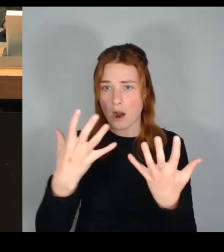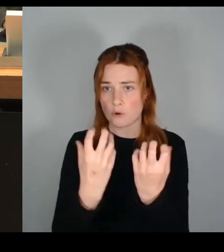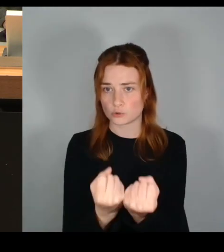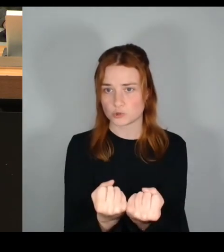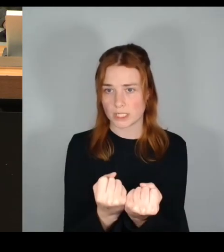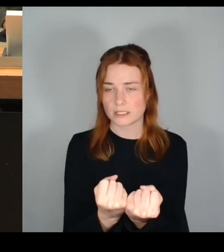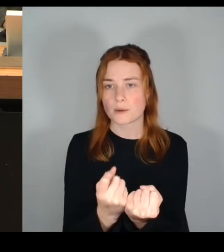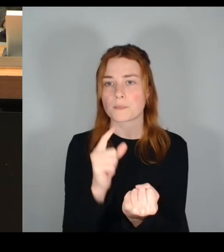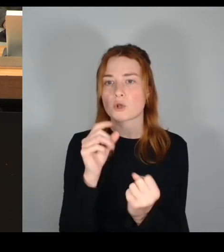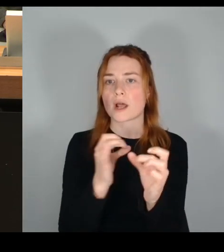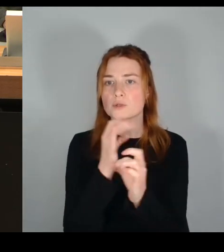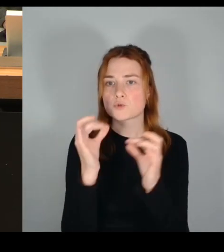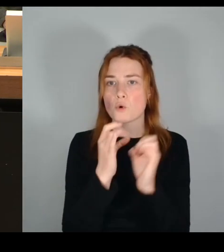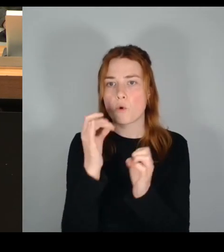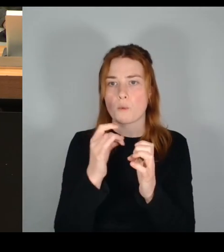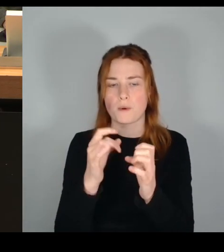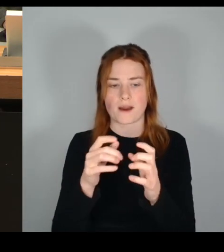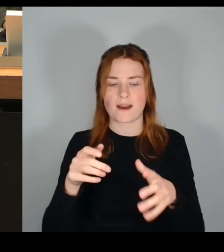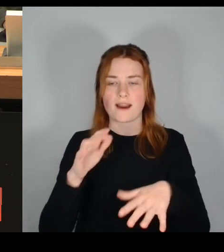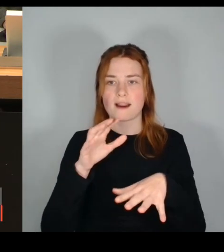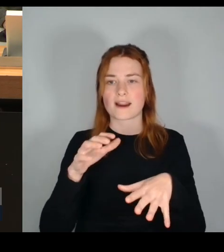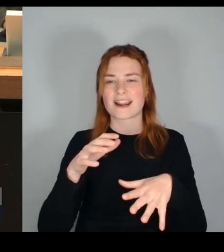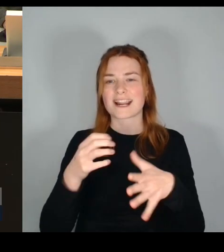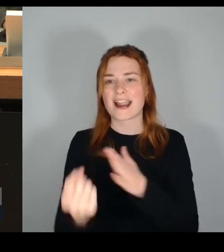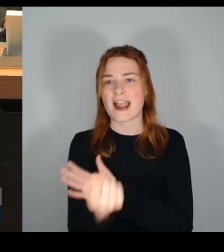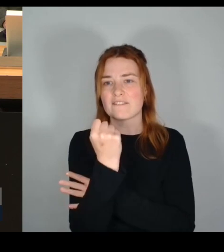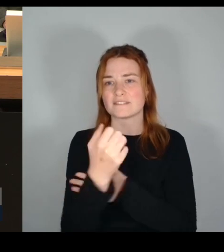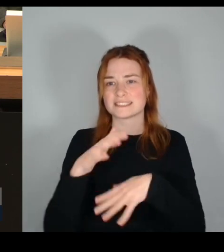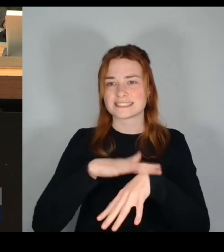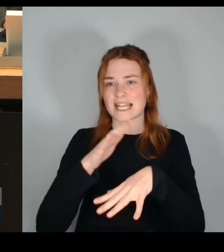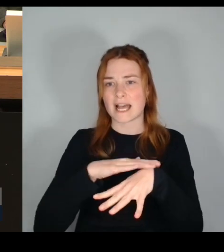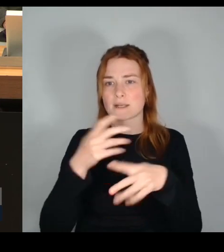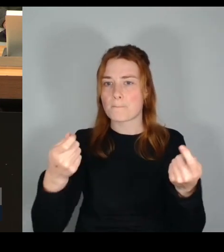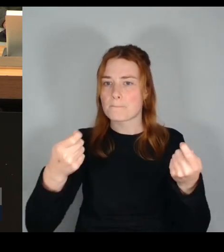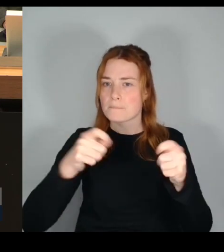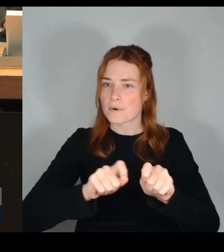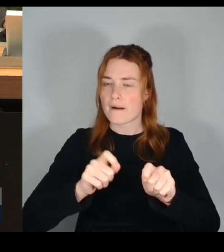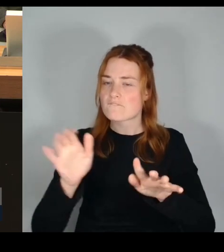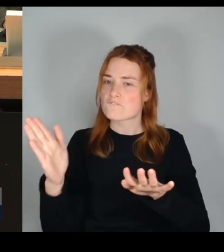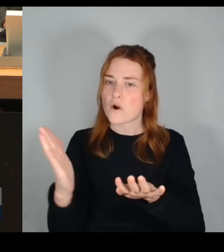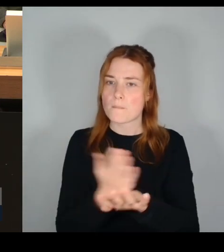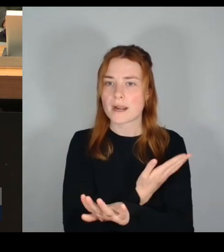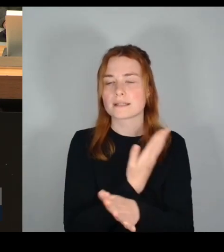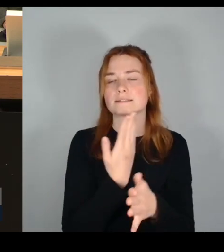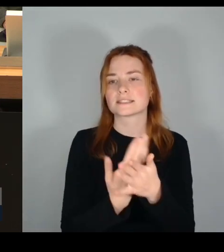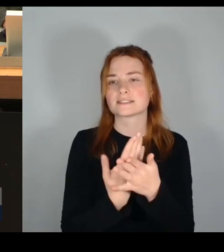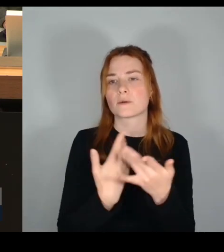Stattdessen bauen wir eine klimafreundliche und risikoarme Energieversorgung aus Wind und Sonne auf.